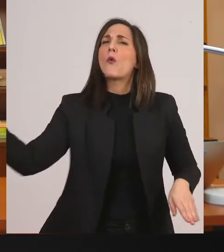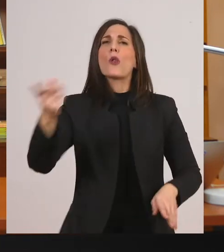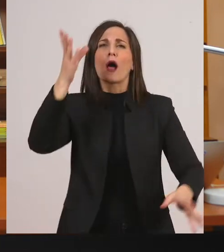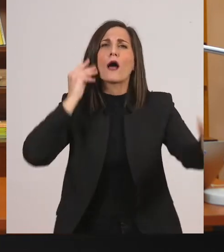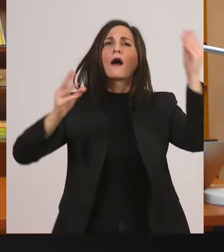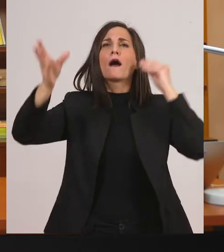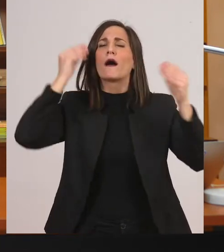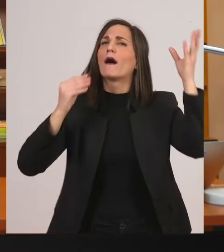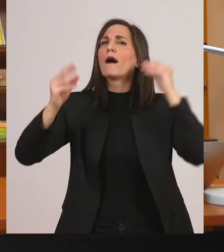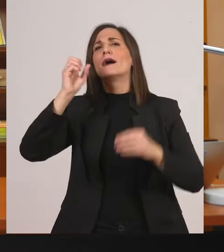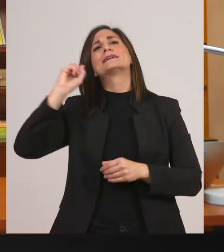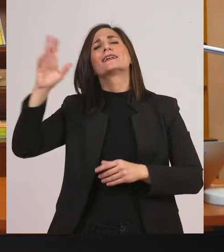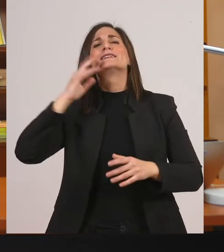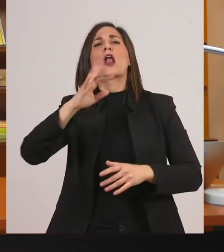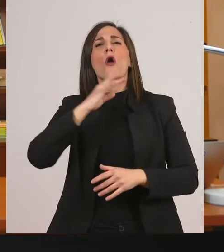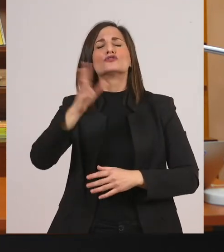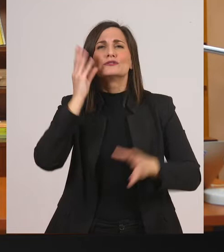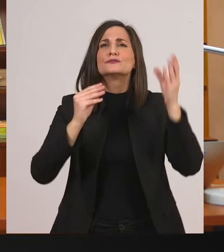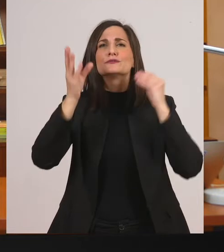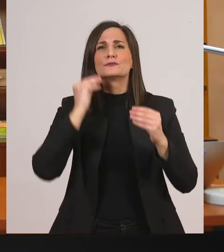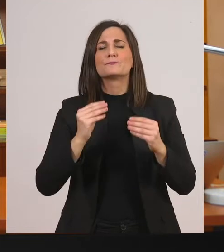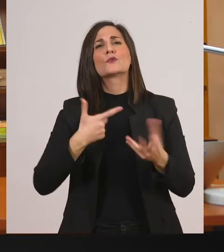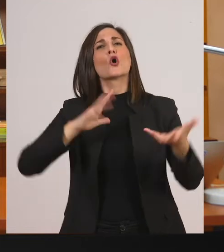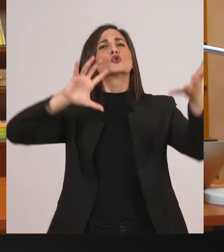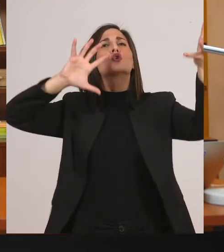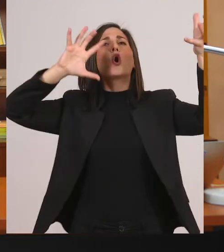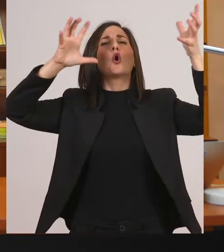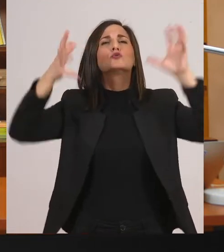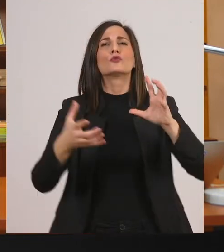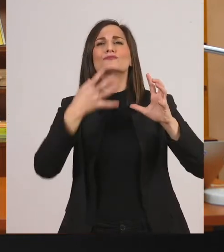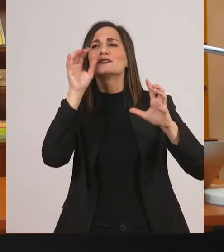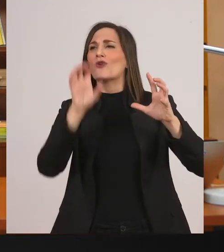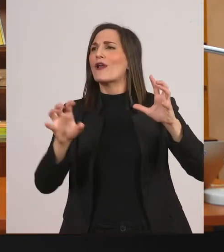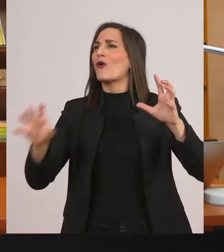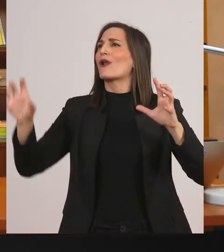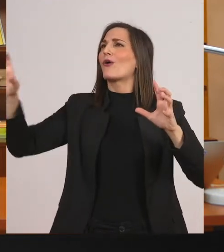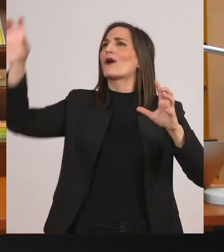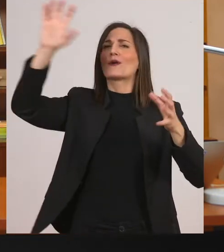Τα τελευταία χρόνια ο κόσμος μας έχει έρθει πιο κοντά, έχει γίνει ένα μεγάλο χωριό...